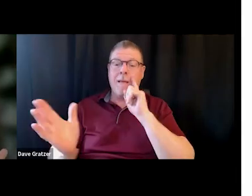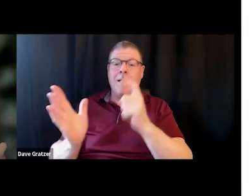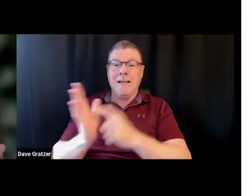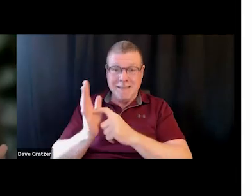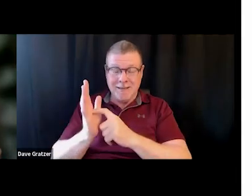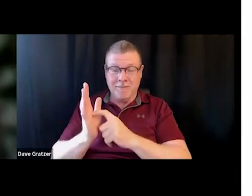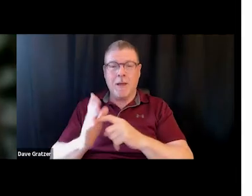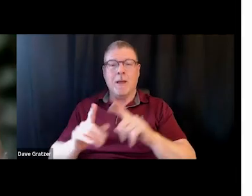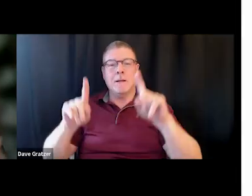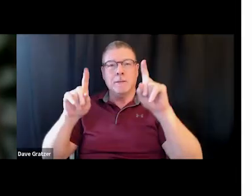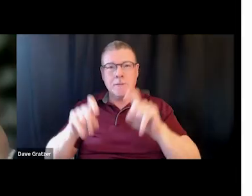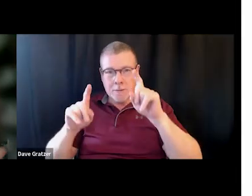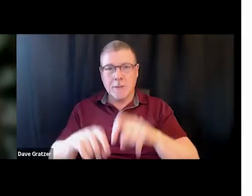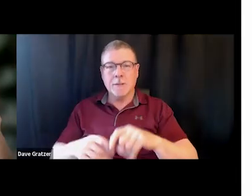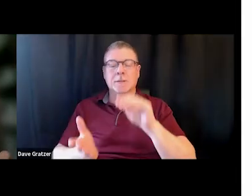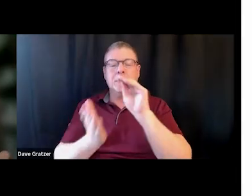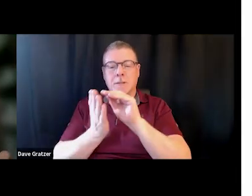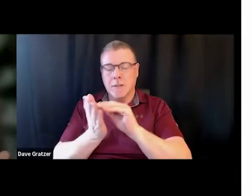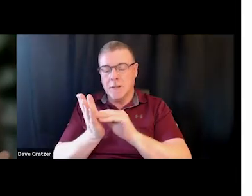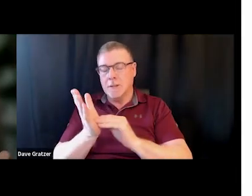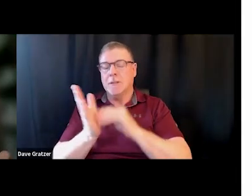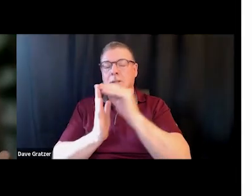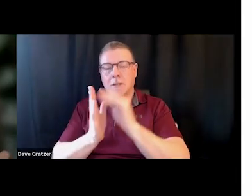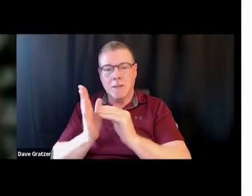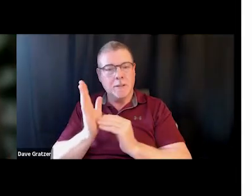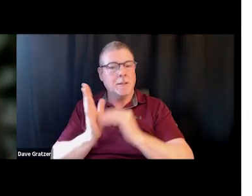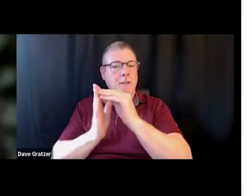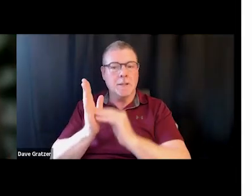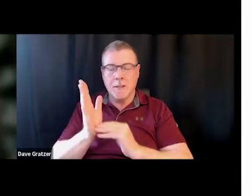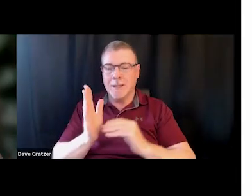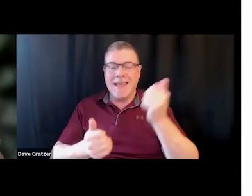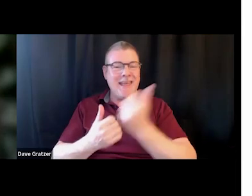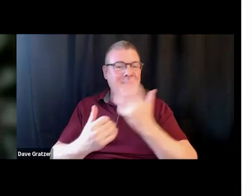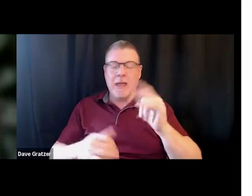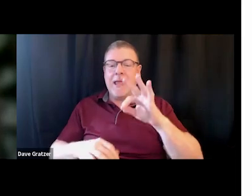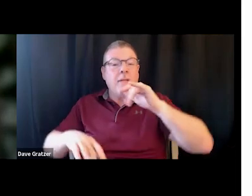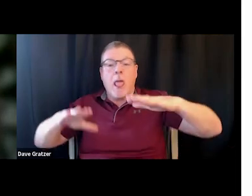y cuestionarios de síntomas, es muy importante que documenten, especialmente si esta persona no lo tiene ya documentado en ningún otro lugar.